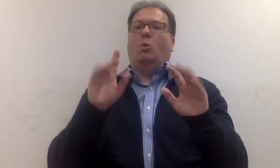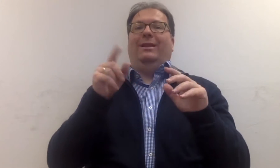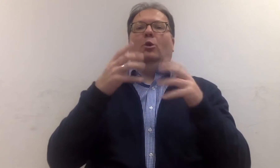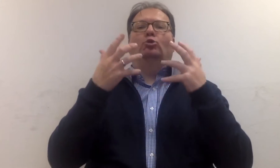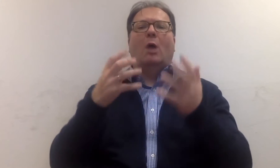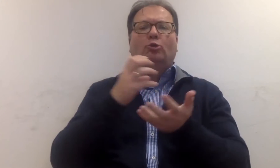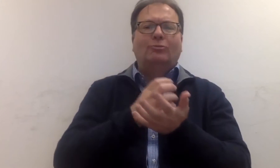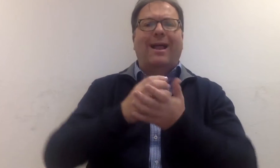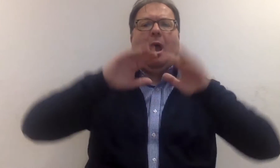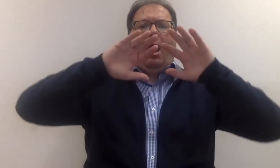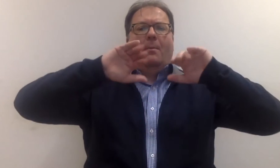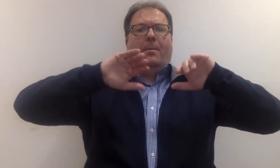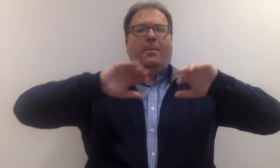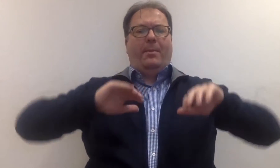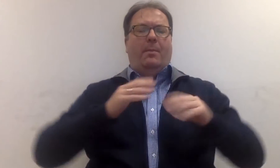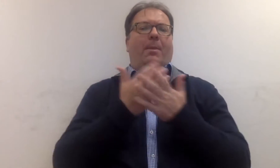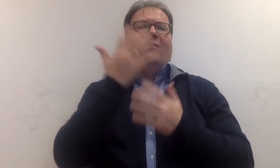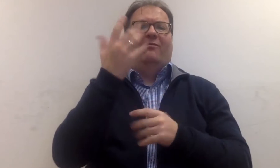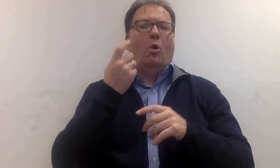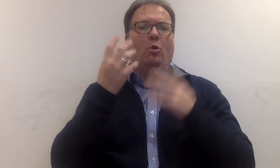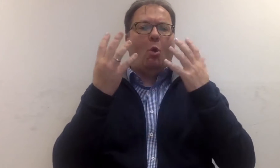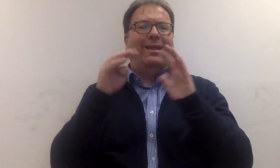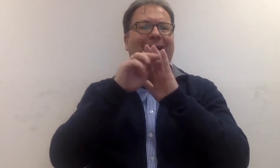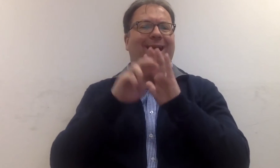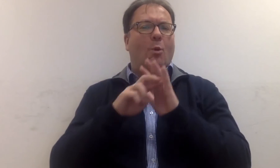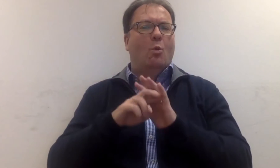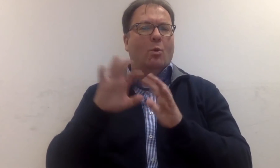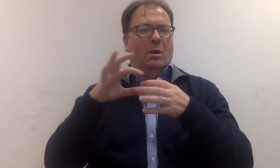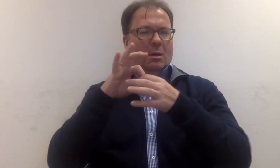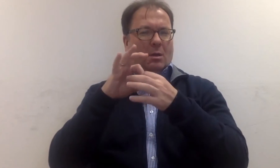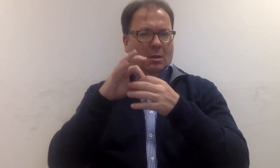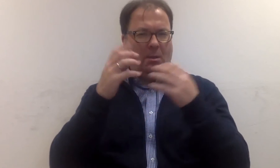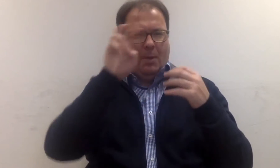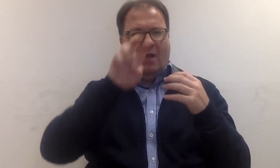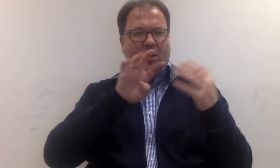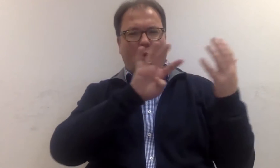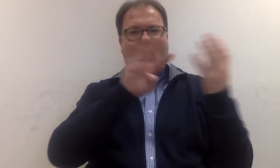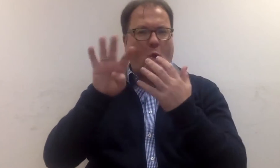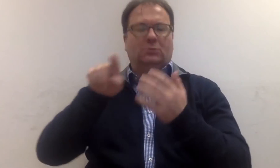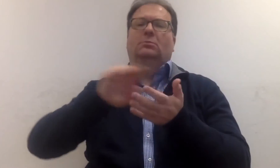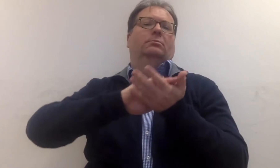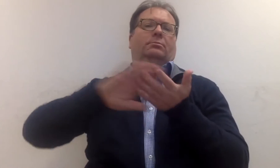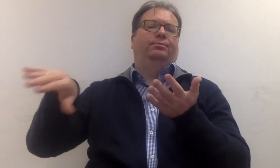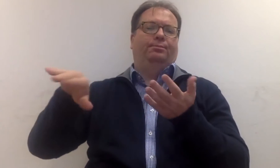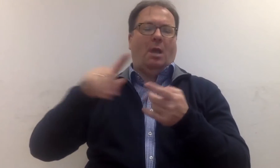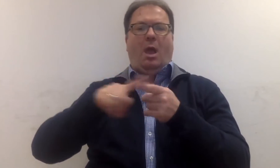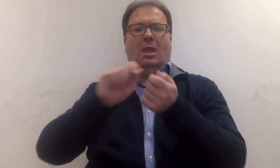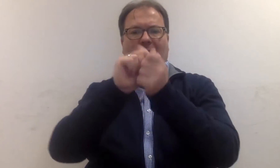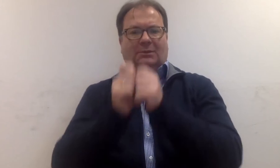Dabei wurden auch Schwachstellen entfernt, zum Beispiel die 5-von-9-Regelung Damit ist der Paragraph 99 gemeint, diese Regelung wurde rausgenommen und geändert.